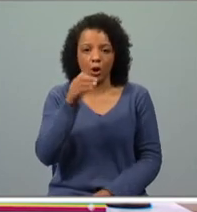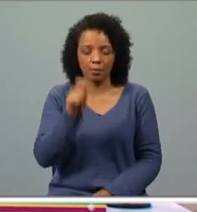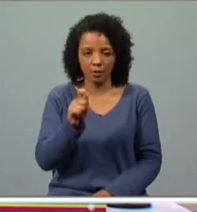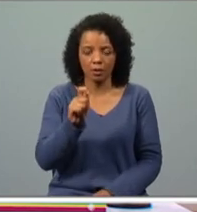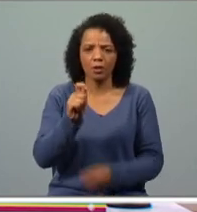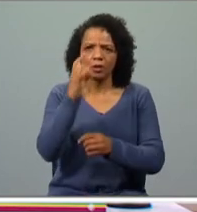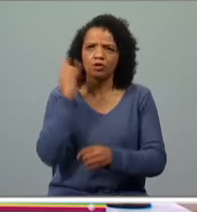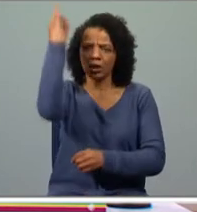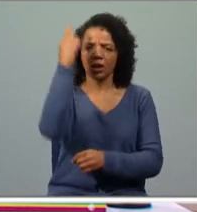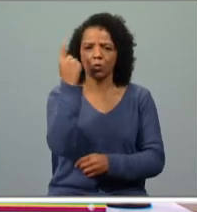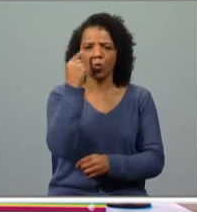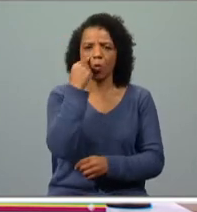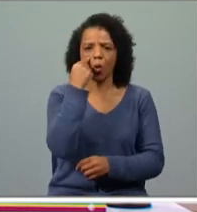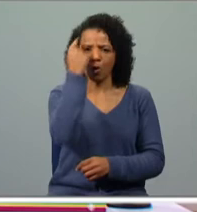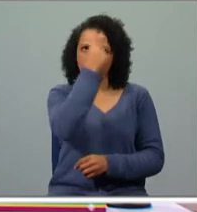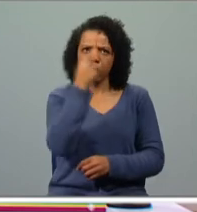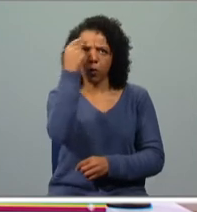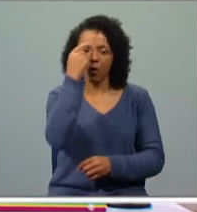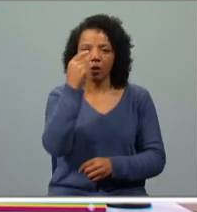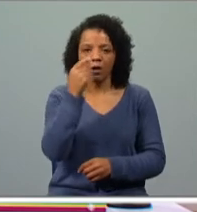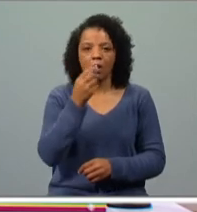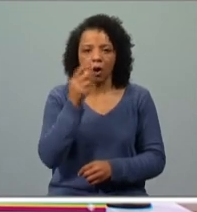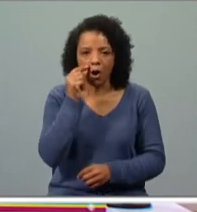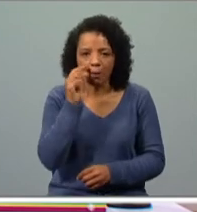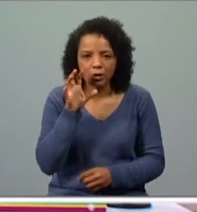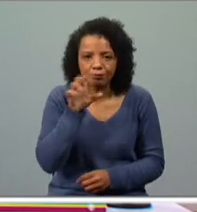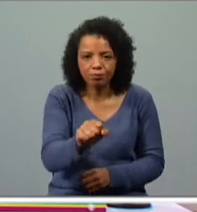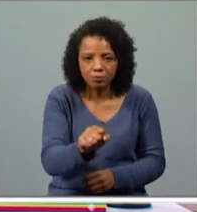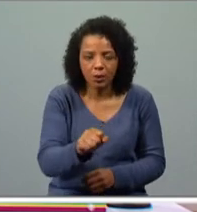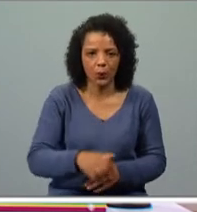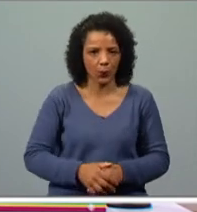um olho assim na testa e são devoradores de homens eles decidiram esconder numa 額頭上有這樣的眼睛，它們是吞噬者他們決定躲在一個